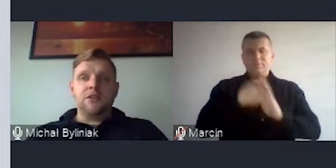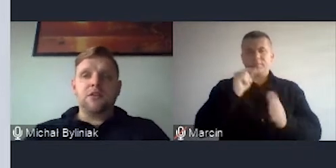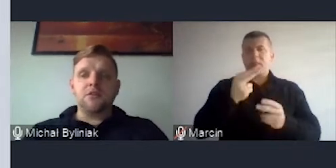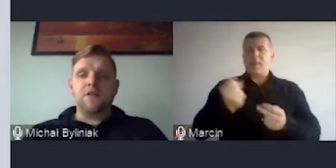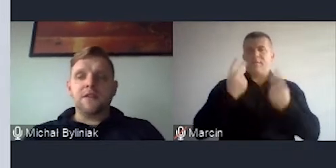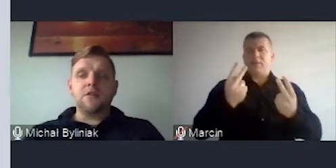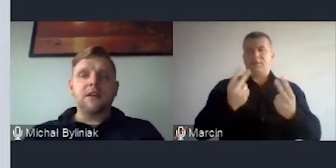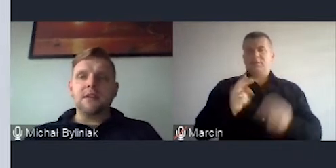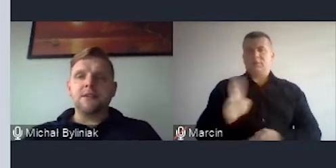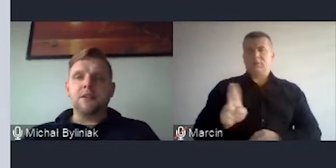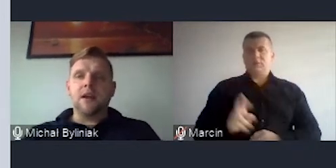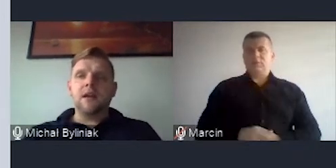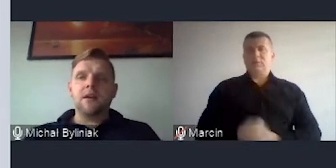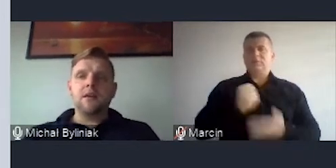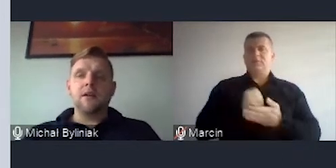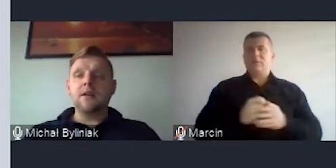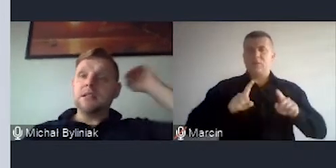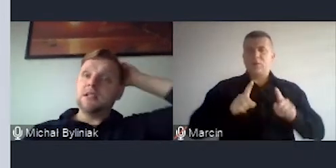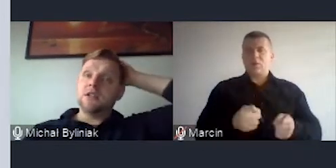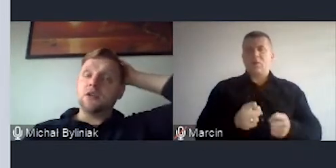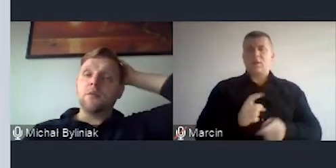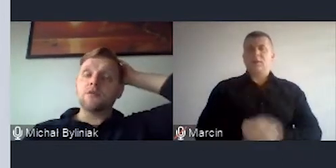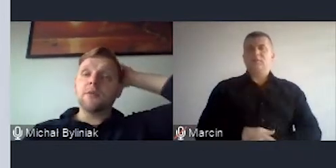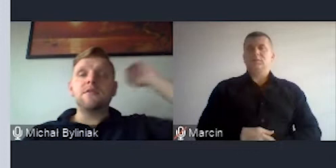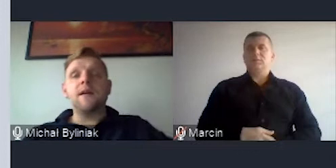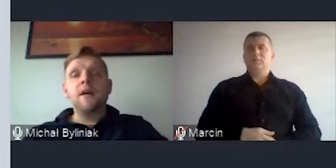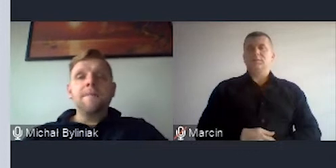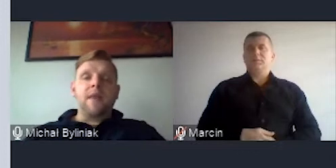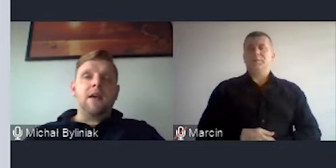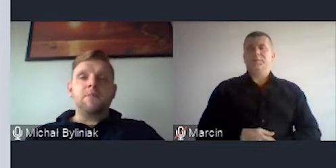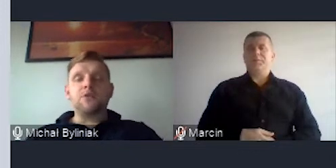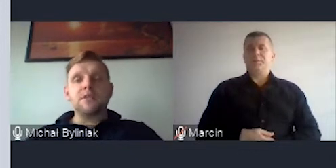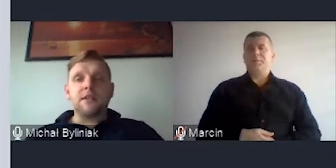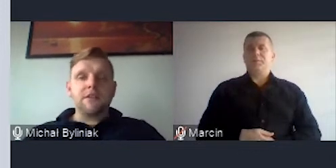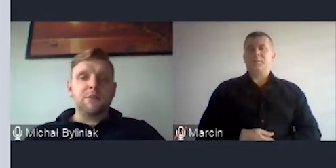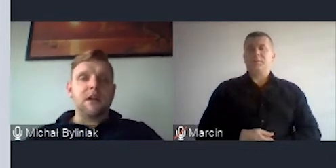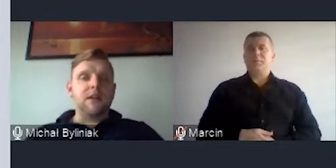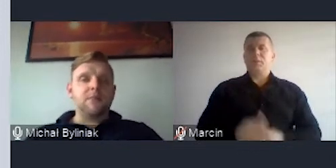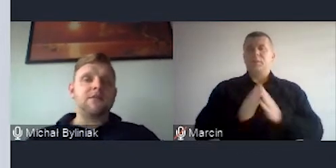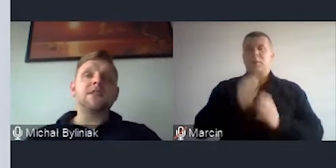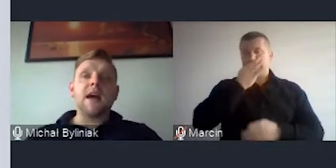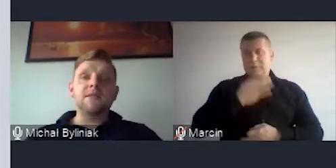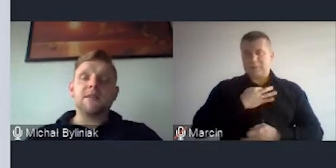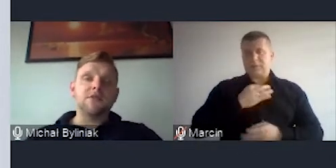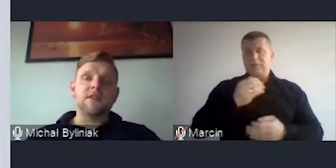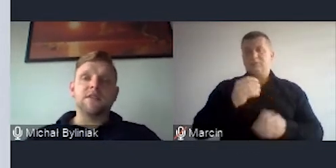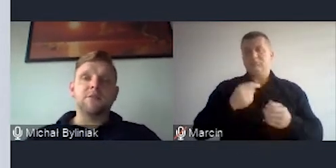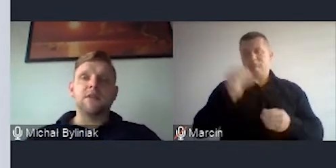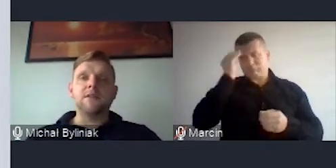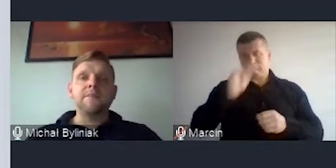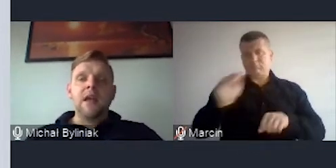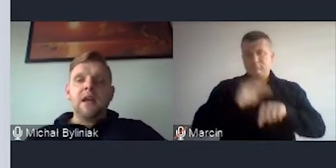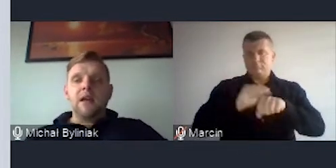Jeśli chodzi o kwestie organizacyjne to proszę Państwa proszę zadawać pytania. Bardzo zachęcam do zadawania pytań.